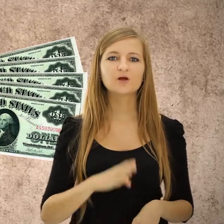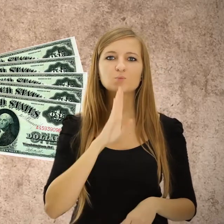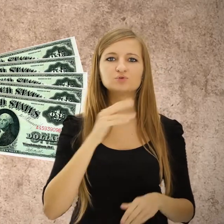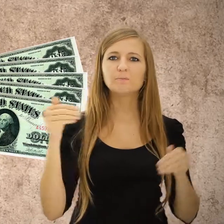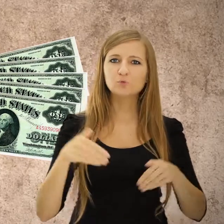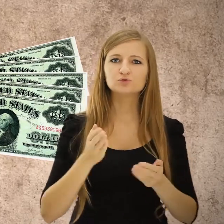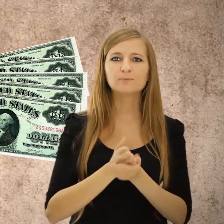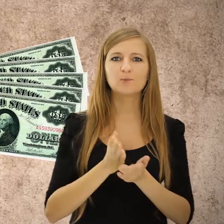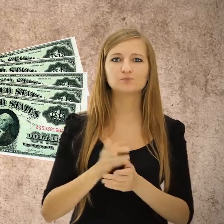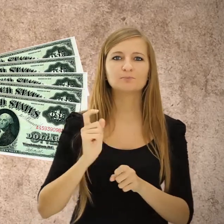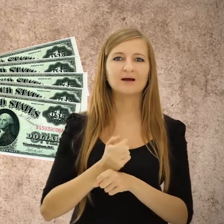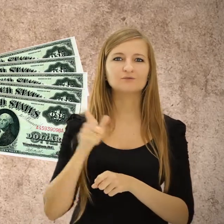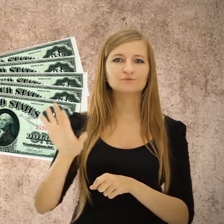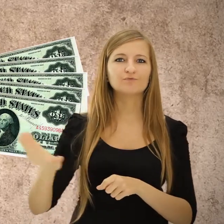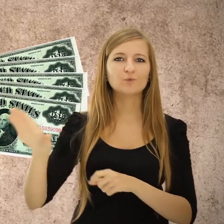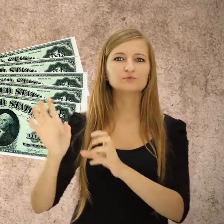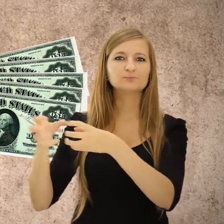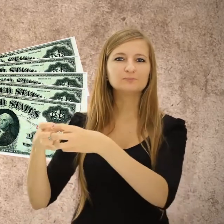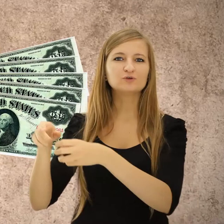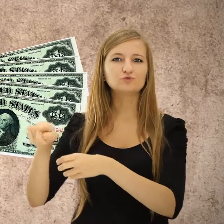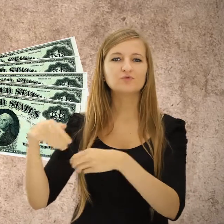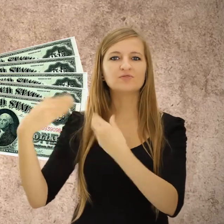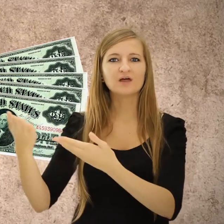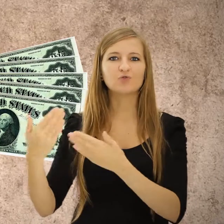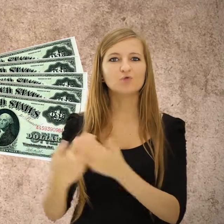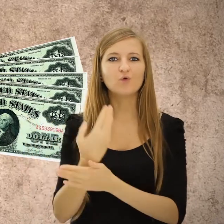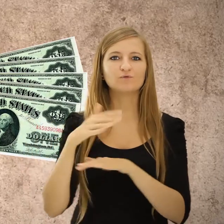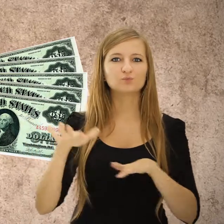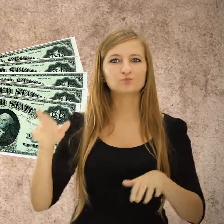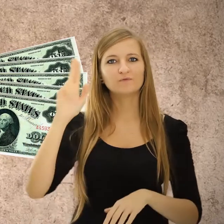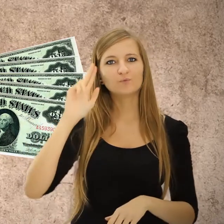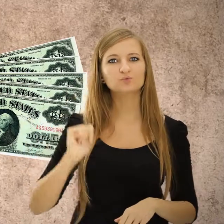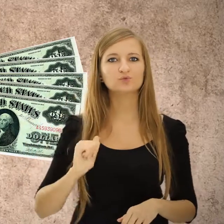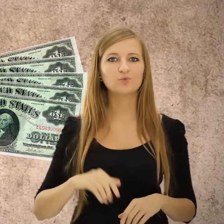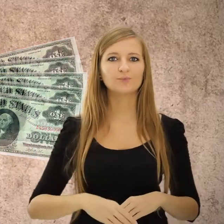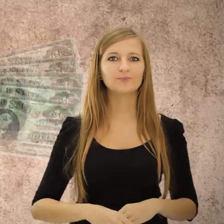USA mogły dać zmęczonym Państwom Sprzymierzonym nową, liczną armię.